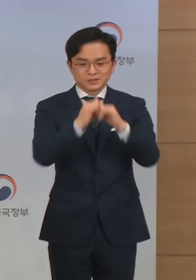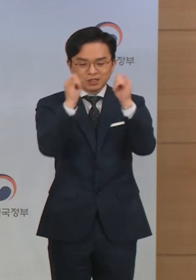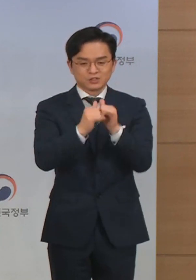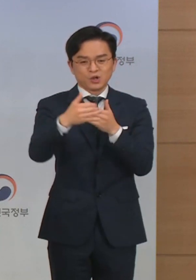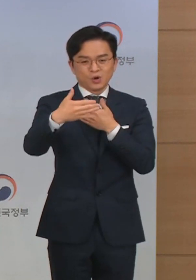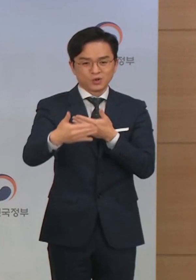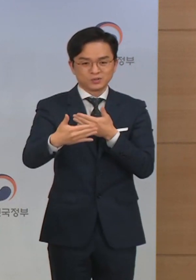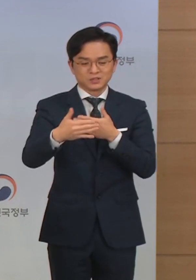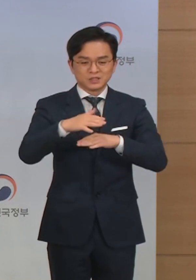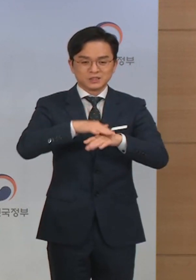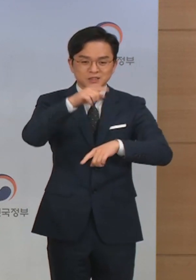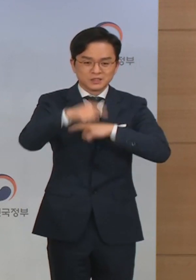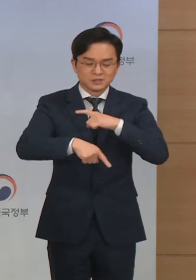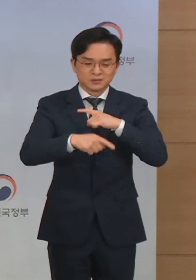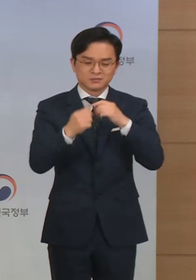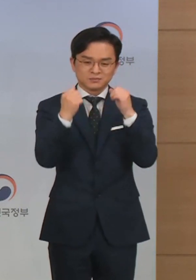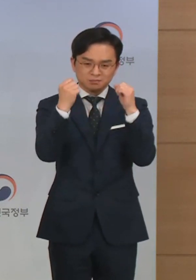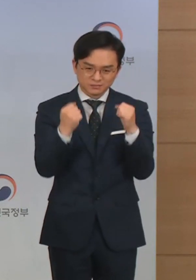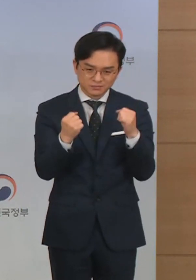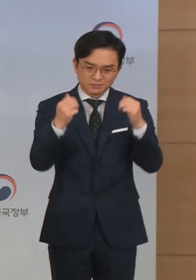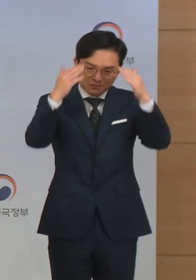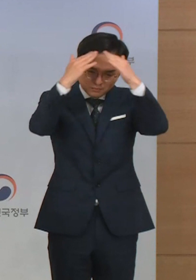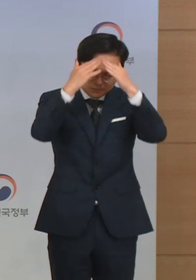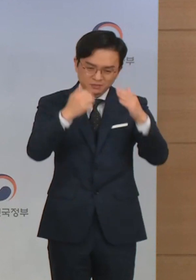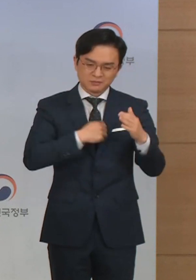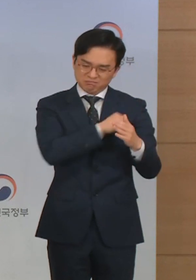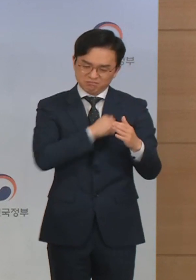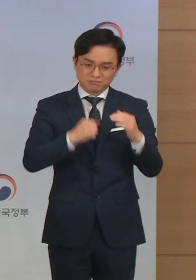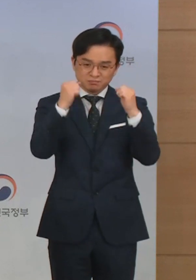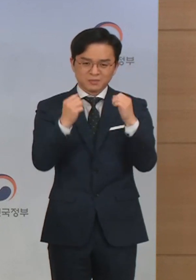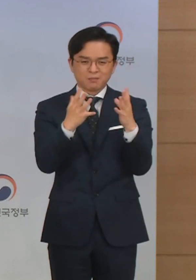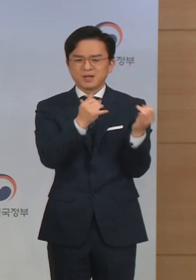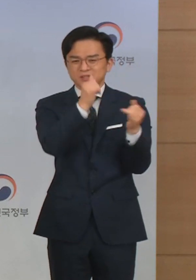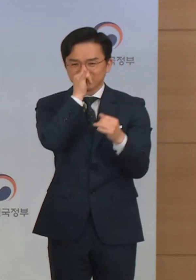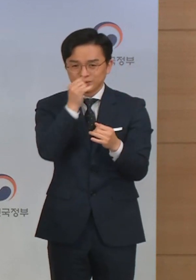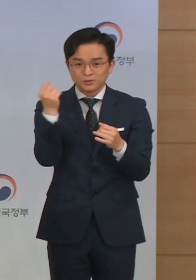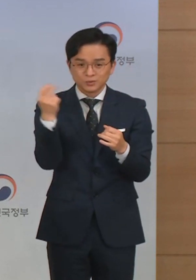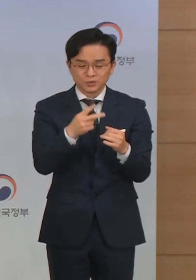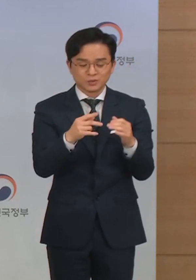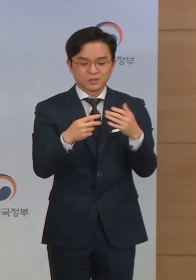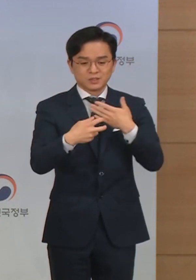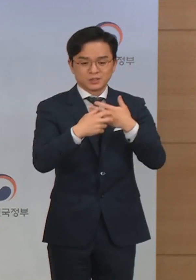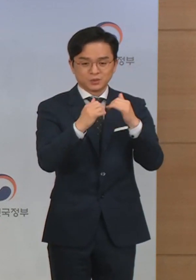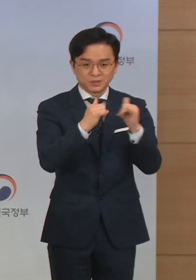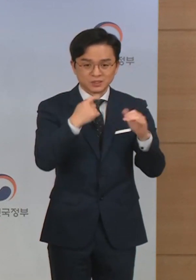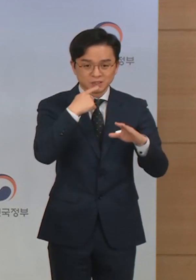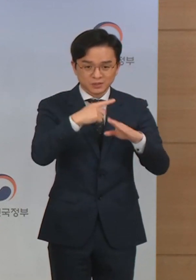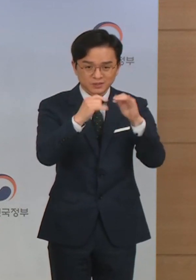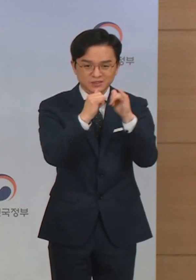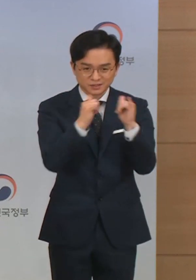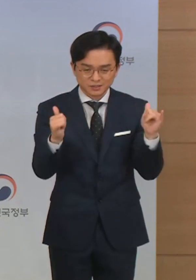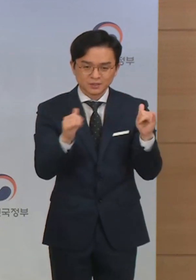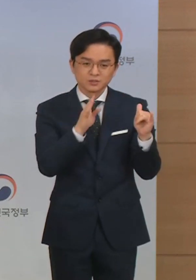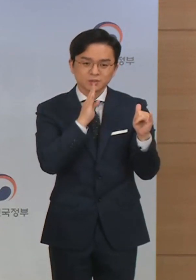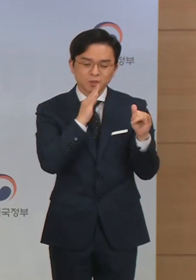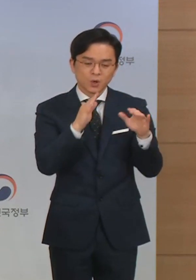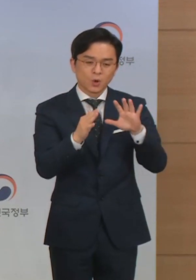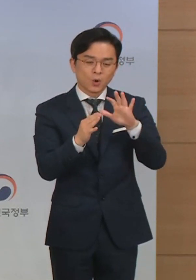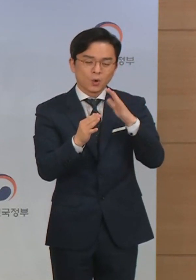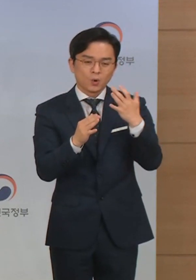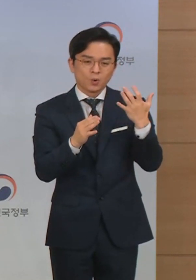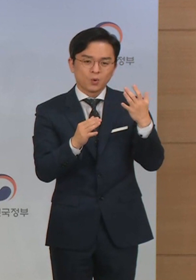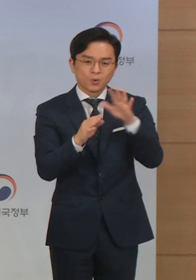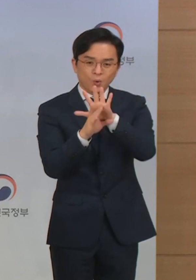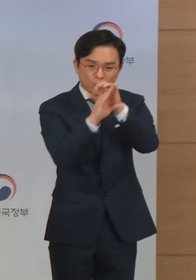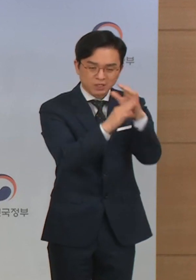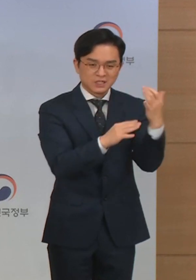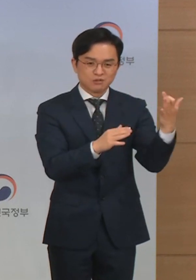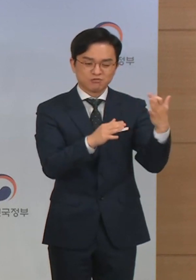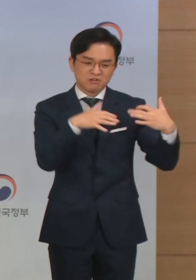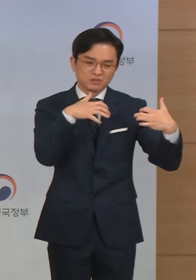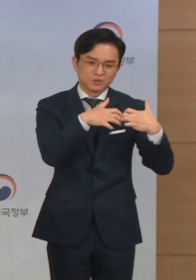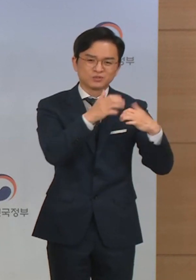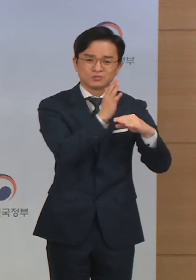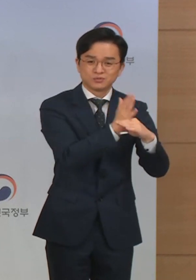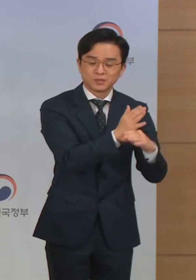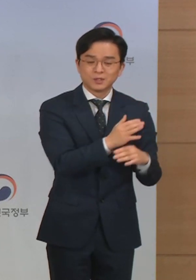실천하고 있고 하는 어려워진 들이 흠 의료 현장 했어 그러나 1 9화 사투 로의 부리고 계시며 정부 지자체 를 포함한 많은 공공 분야의